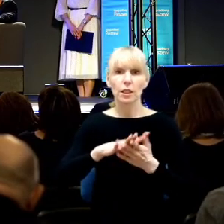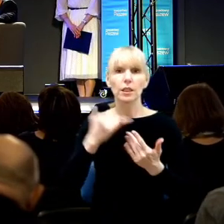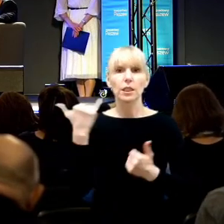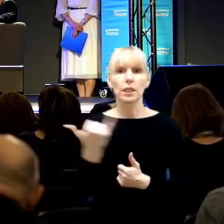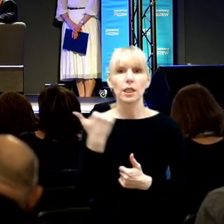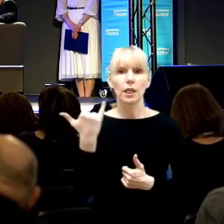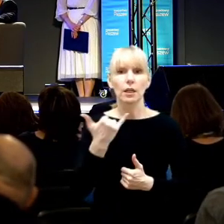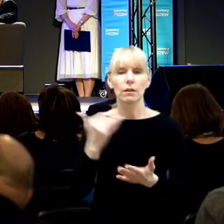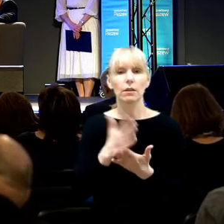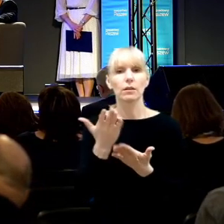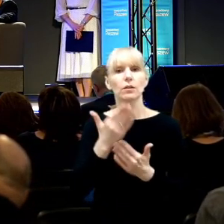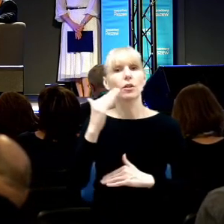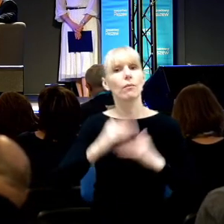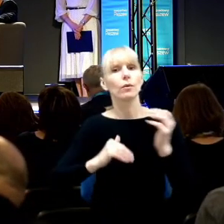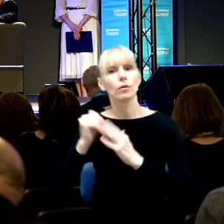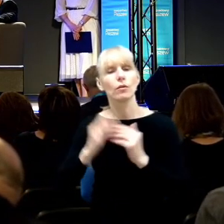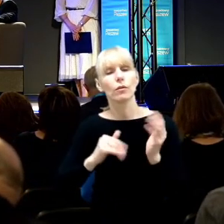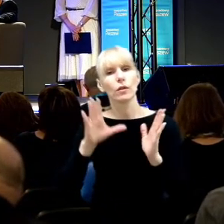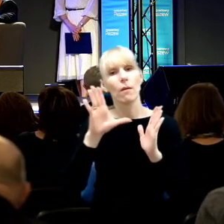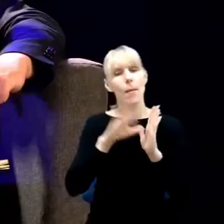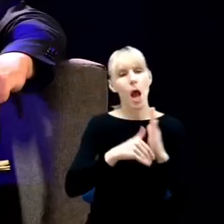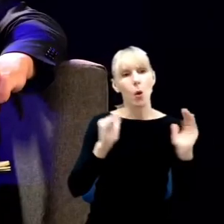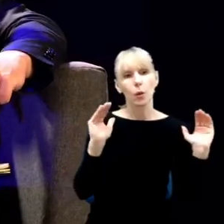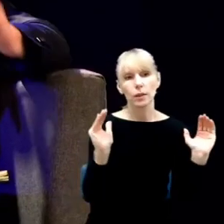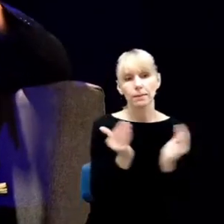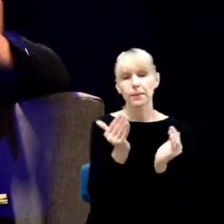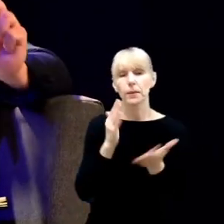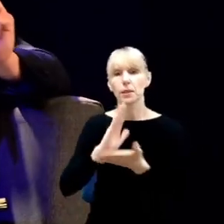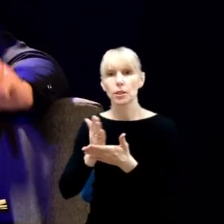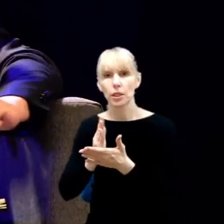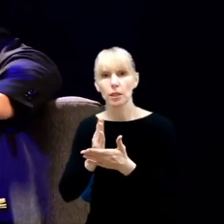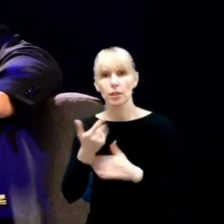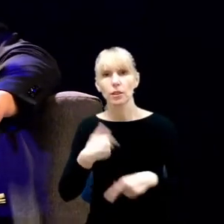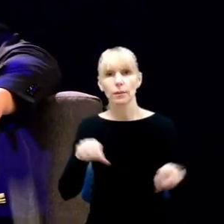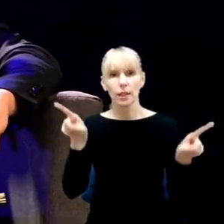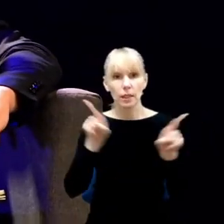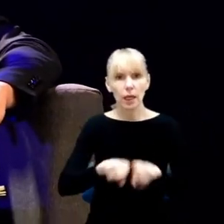miejscowościach będzie także równie ważny jak kwestie